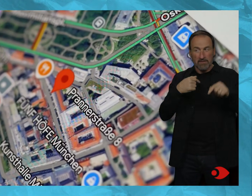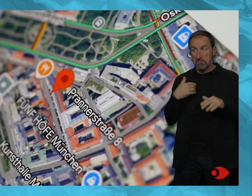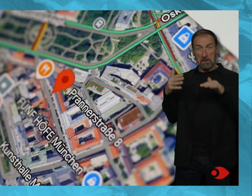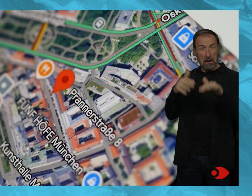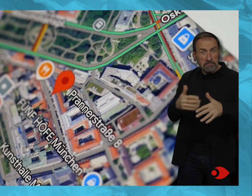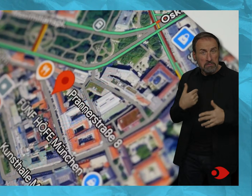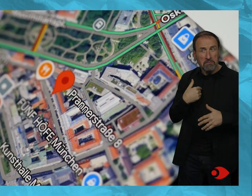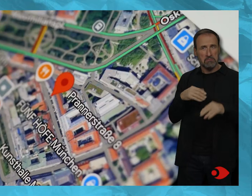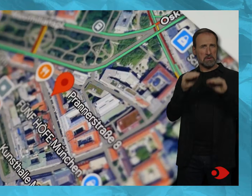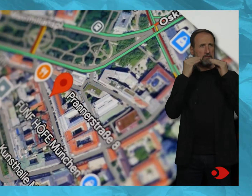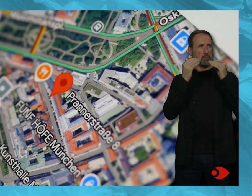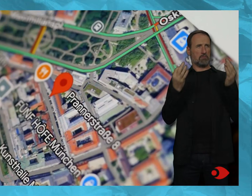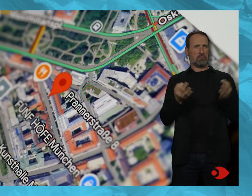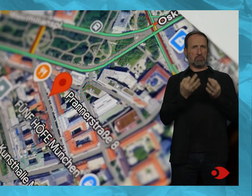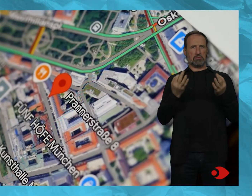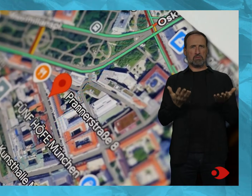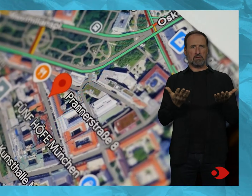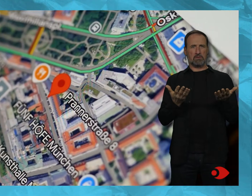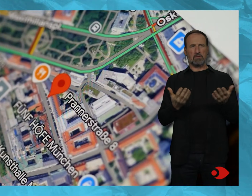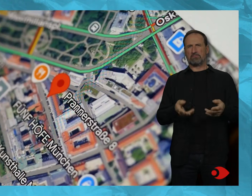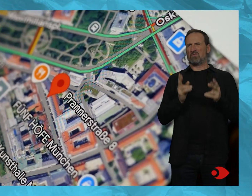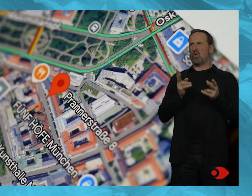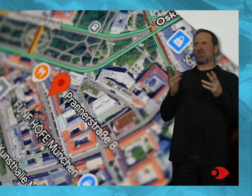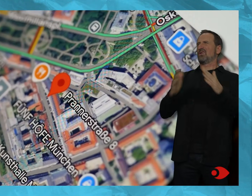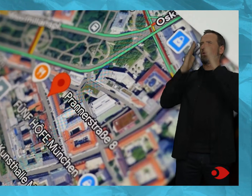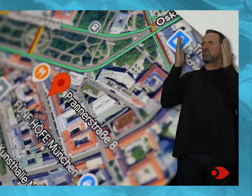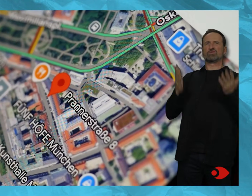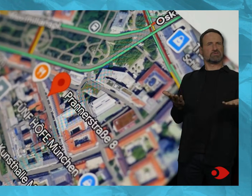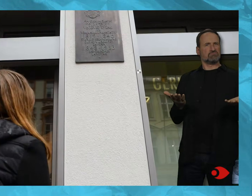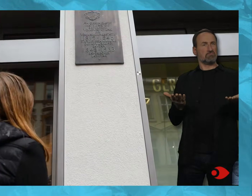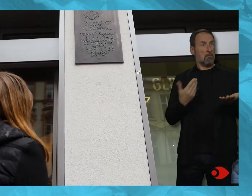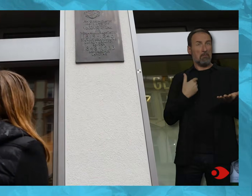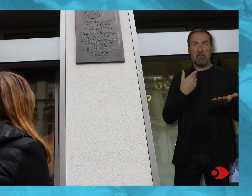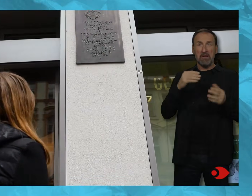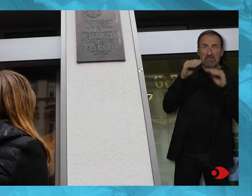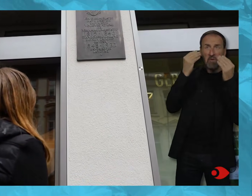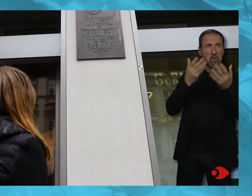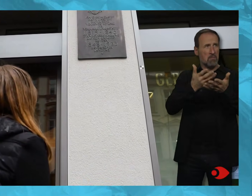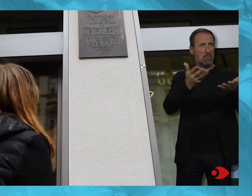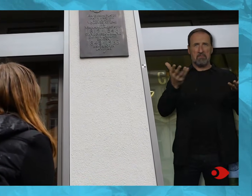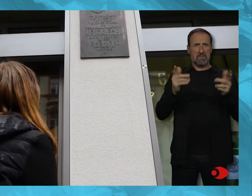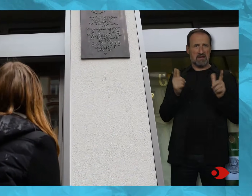Dort angekommen, erfahren wir allerdings wenig. Das war ein ganz normales Gebäude.